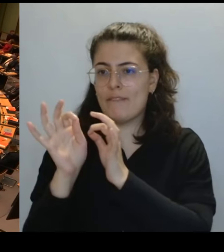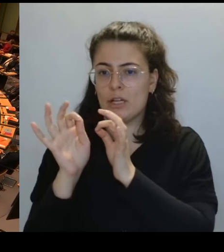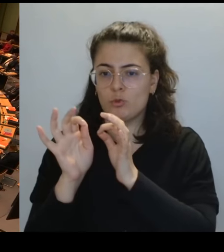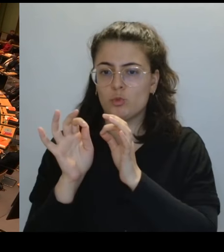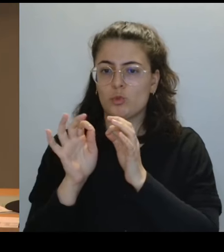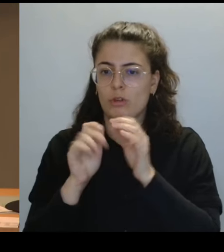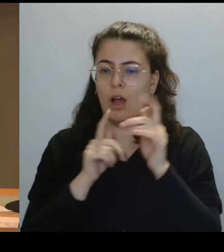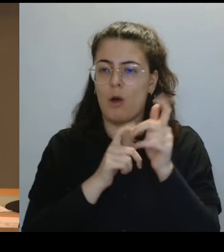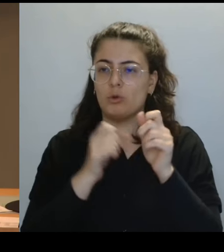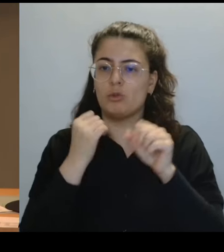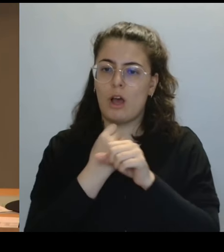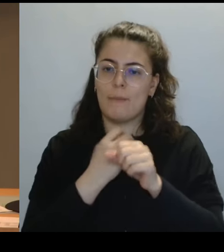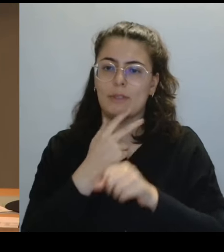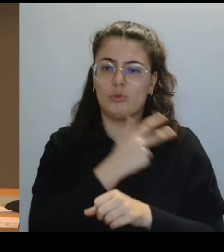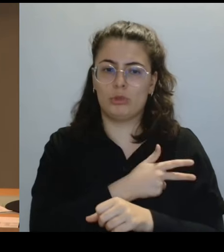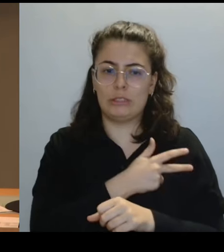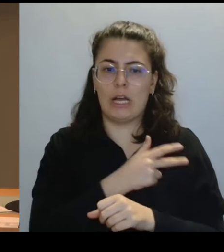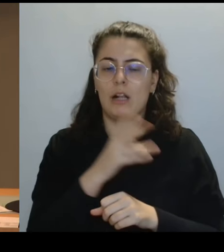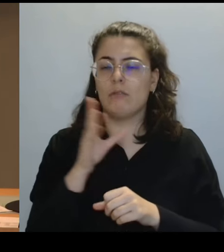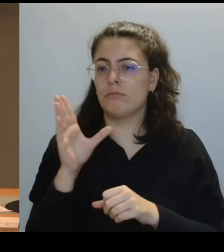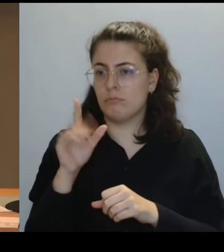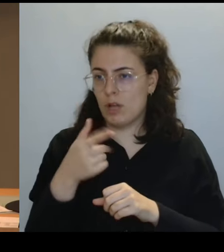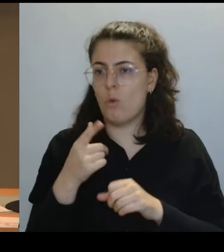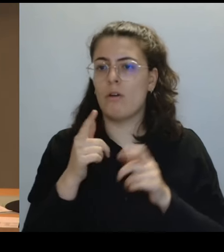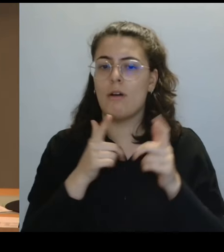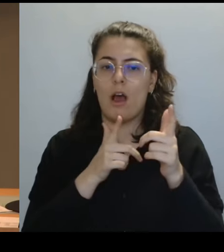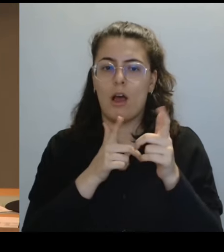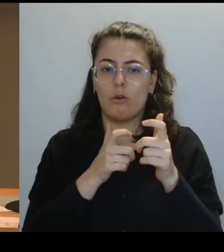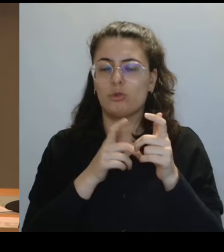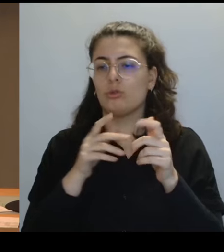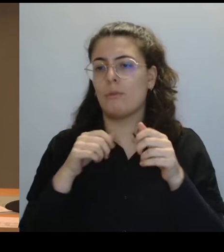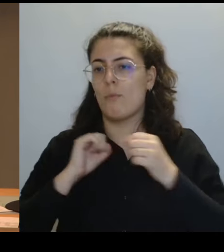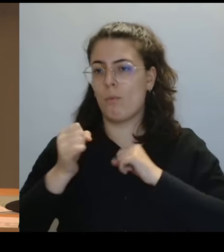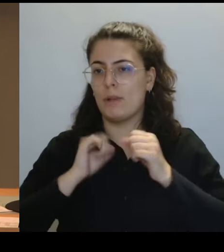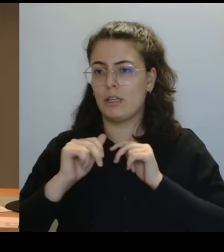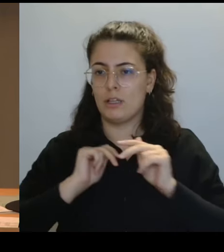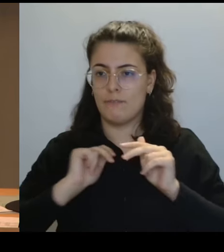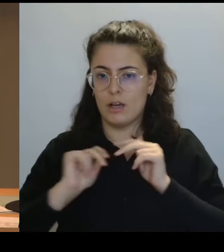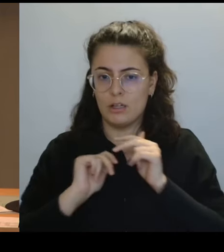an den Ausschuss für Mobilität und Verkehr. Widerspruch höre ich nicht. Dann verfahren wir so und